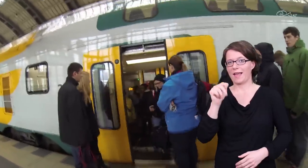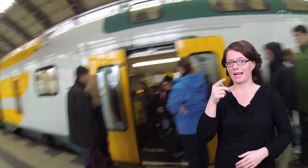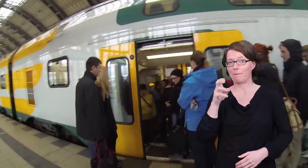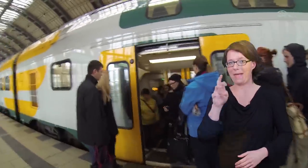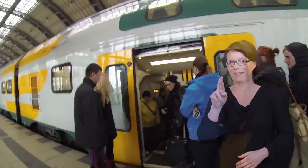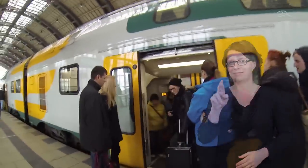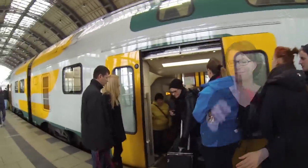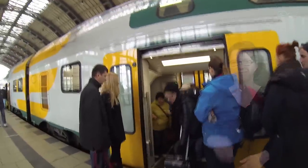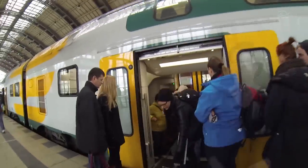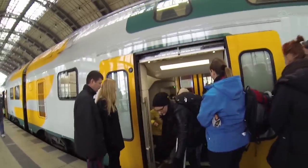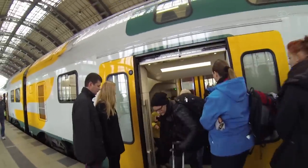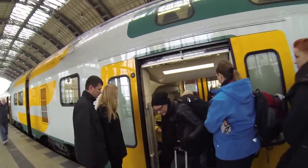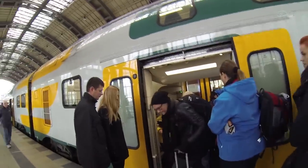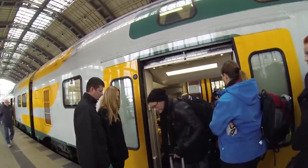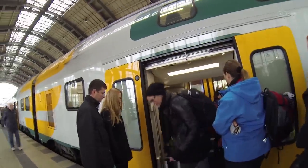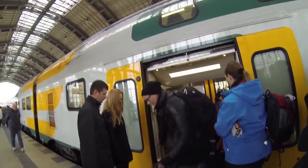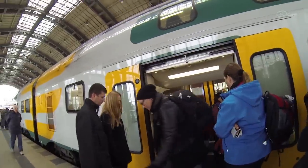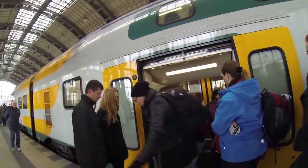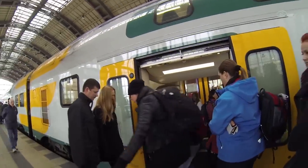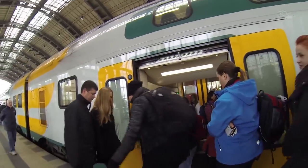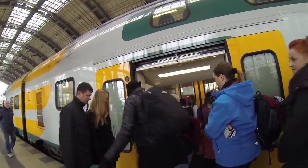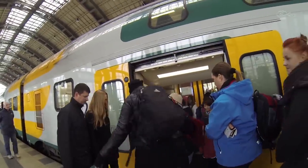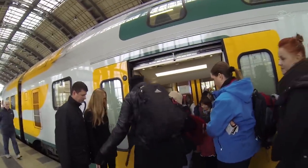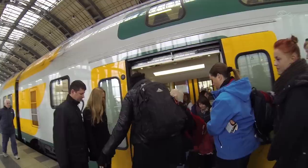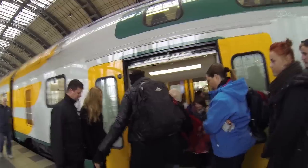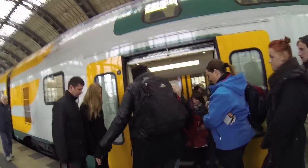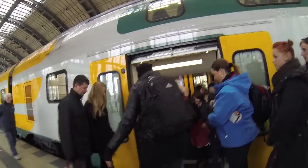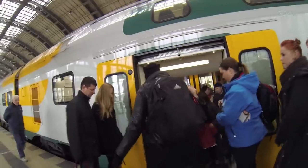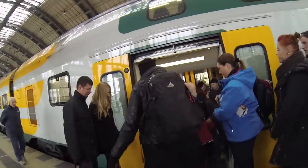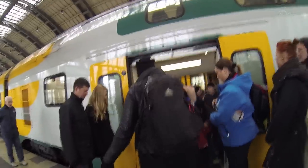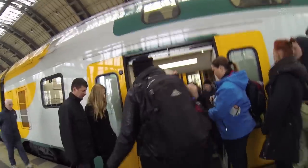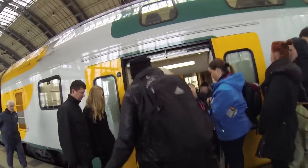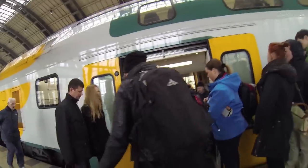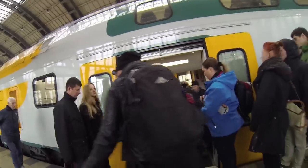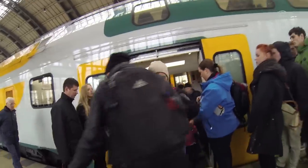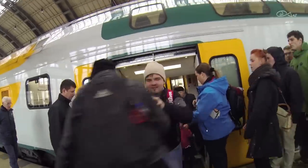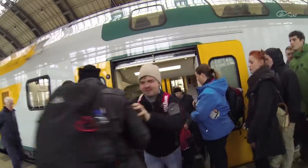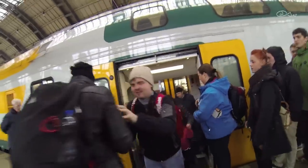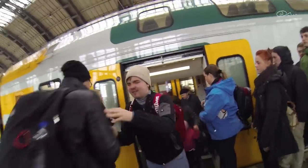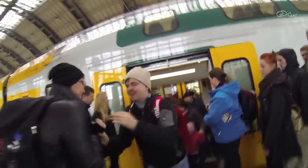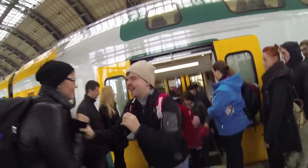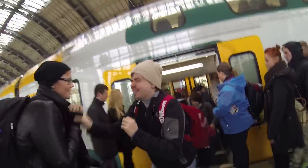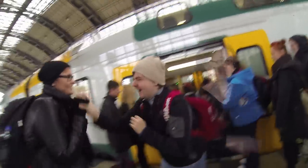(Bremsen quietschen, Türen piepen) (Frau zu einem Kind: Warte! Jetz‘ warte doch ma‘!)